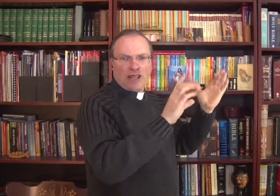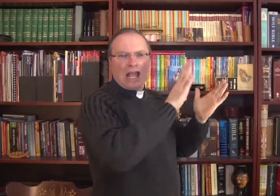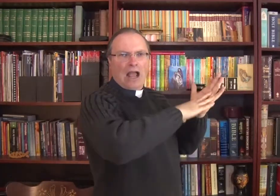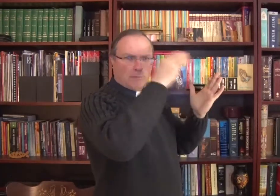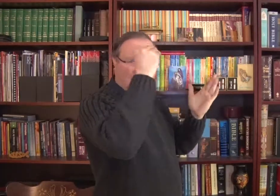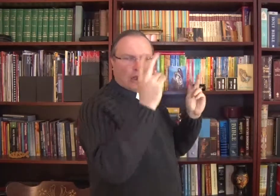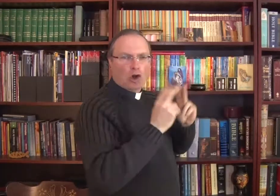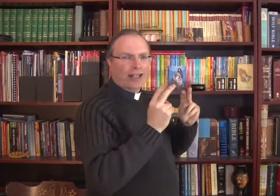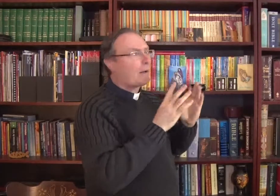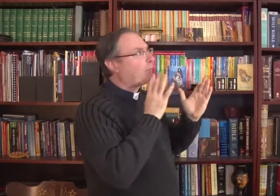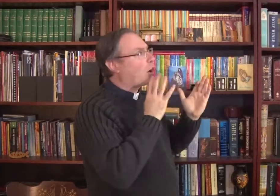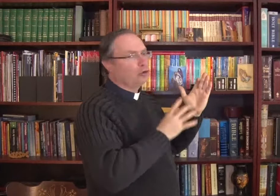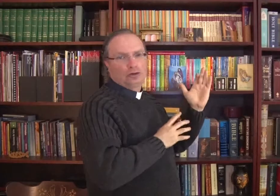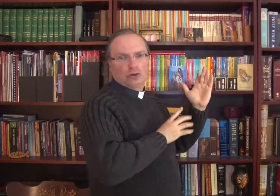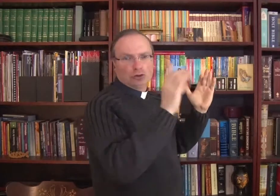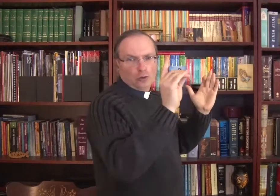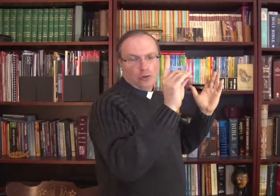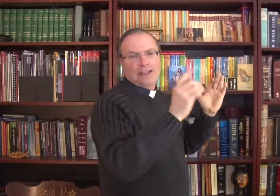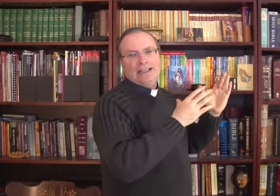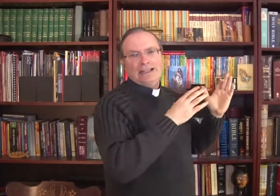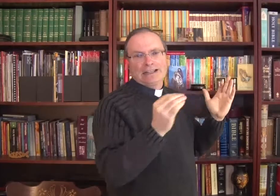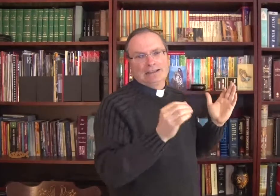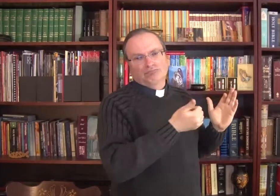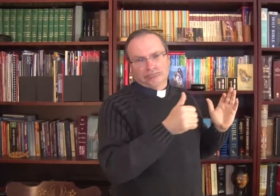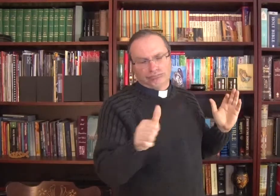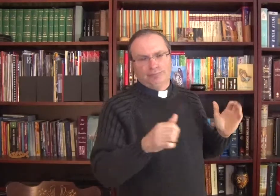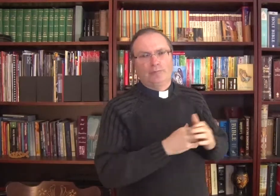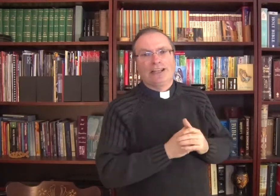apprendre à connaître la Parole de Dieu, etc.